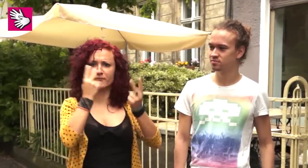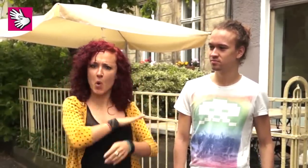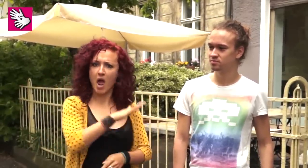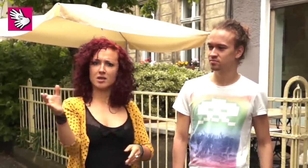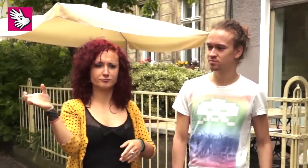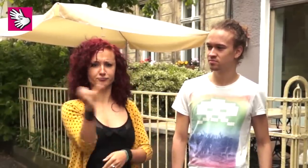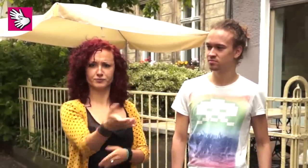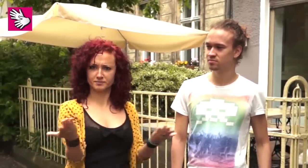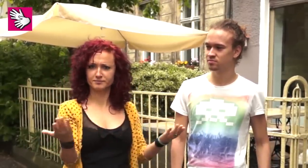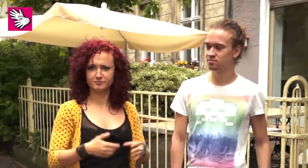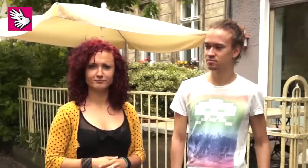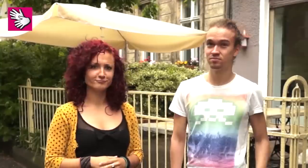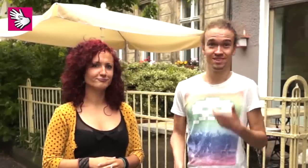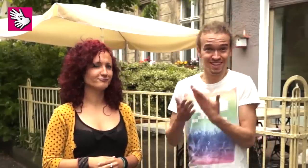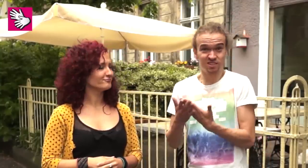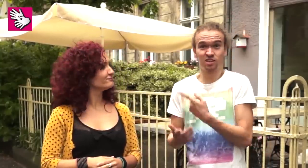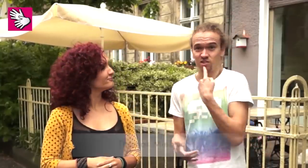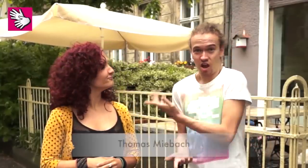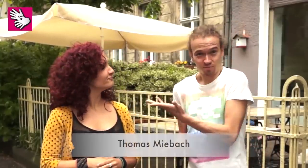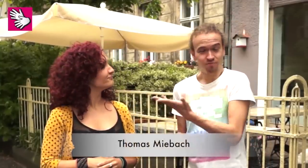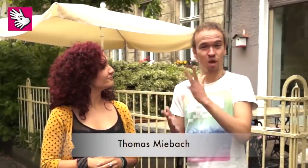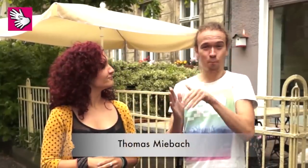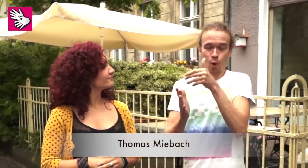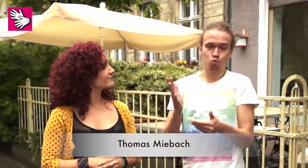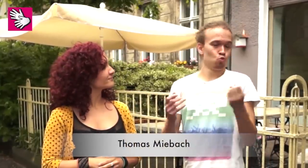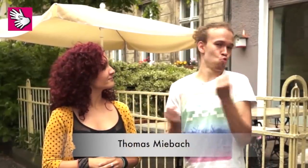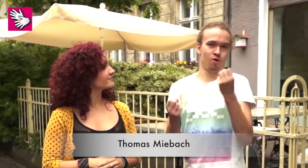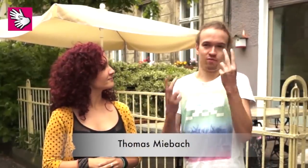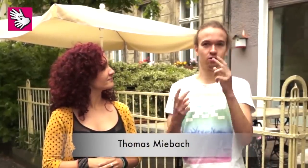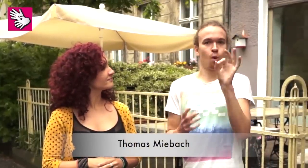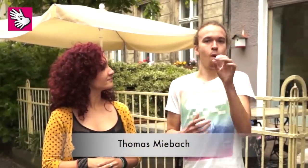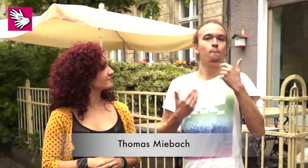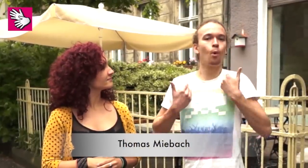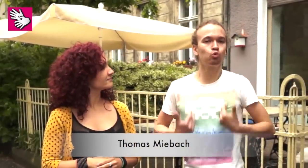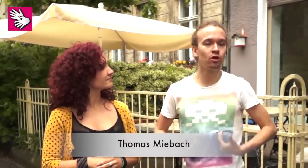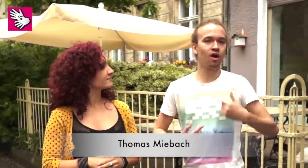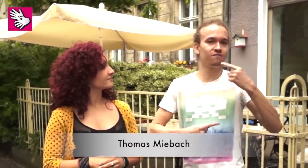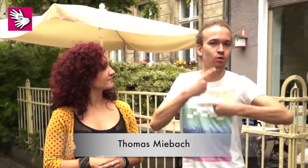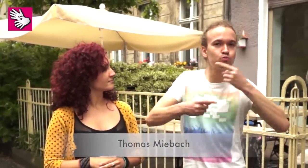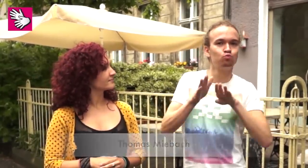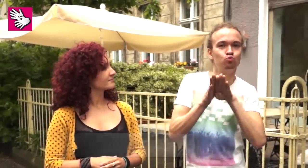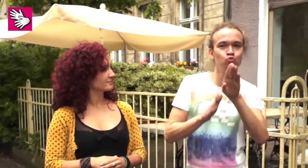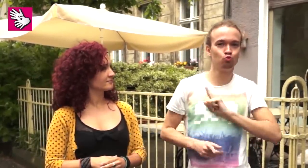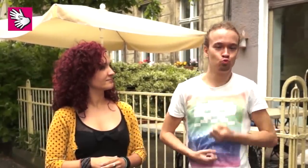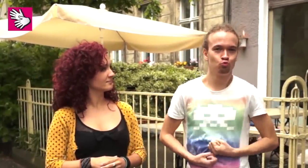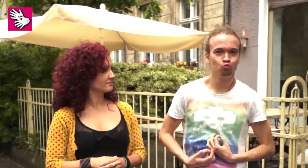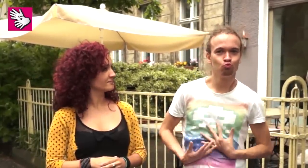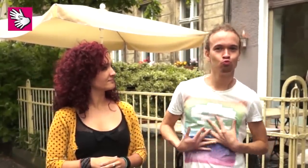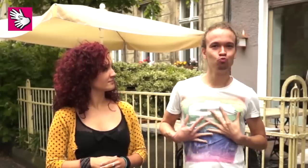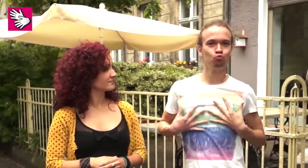selbstverständlicher Bestandteil sein sollen. Da hat Thora recht. Für die persönliche Entwicklung und individuelle Entfaltung als Gehörloser